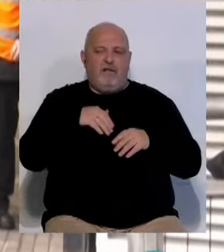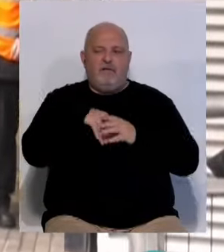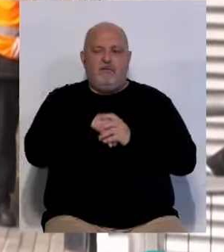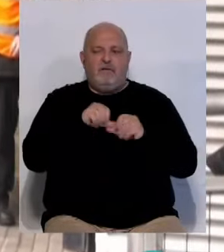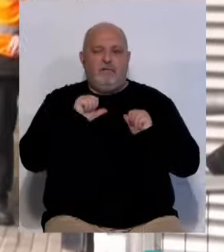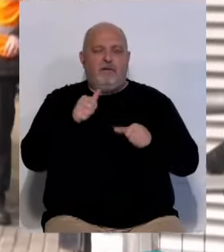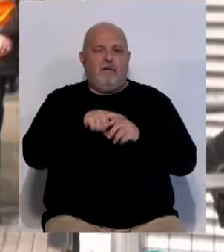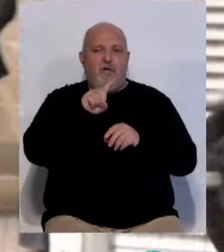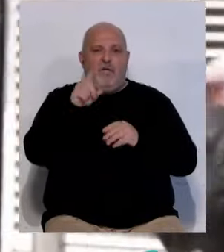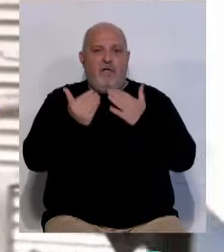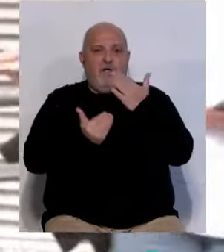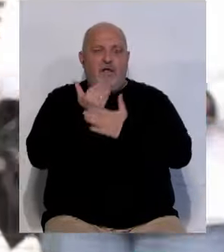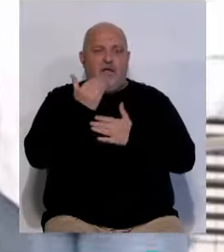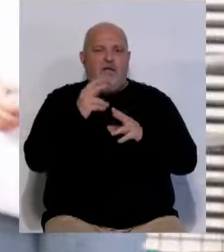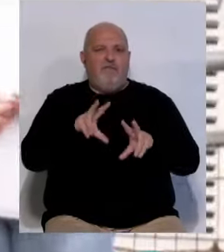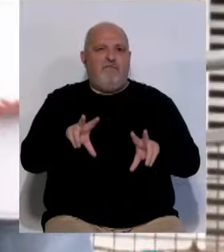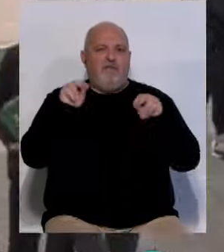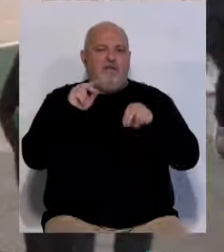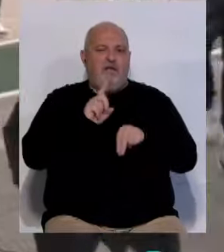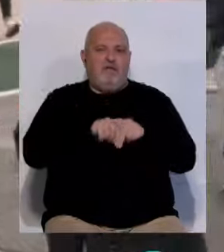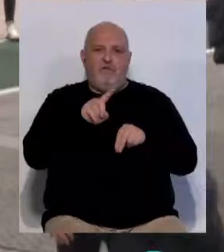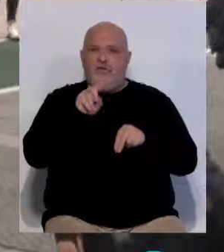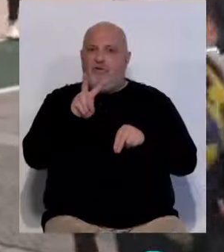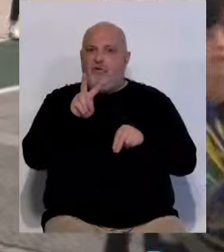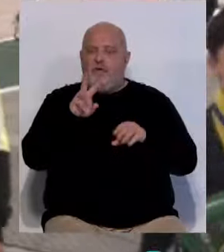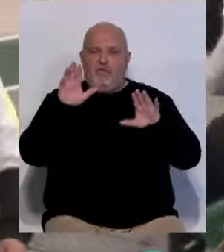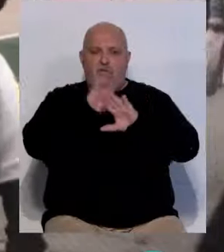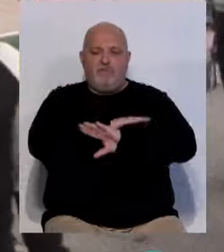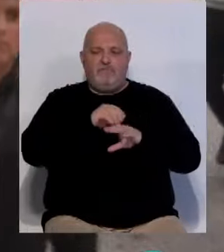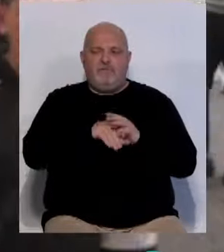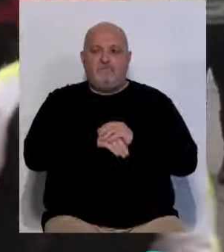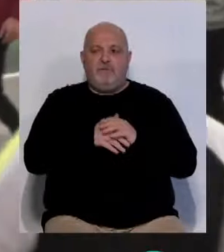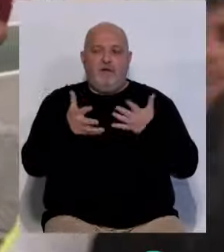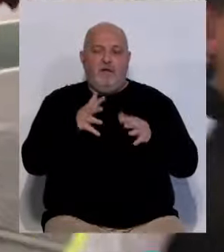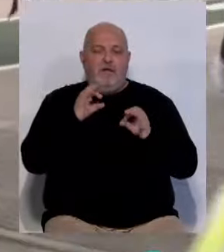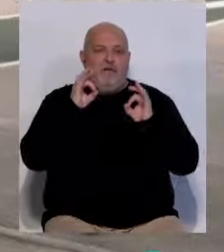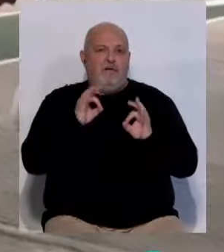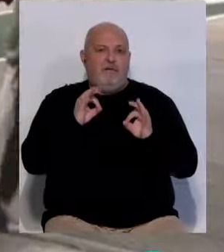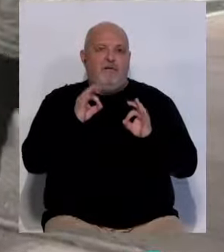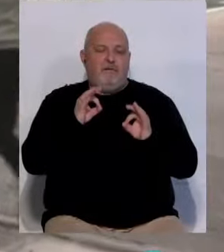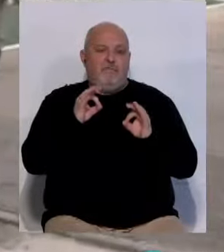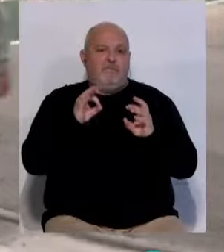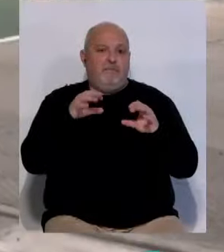inicio a las 11 de la mañana con finalización a las 12 de la noche aproximadamente este partido